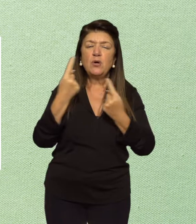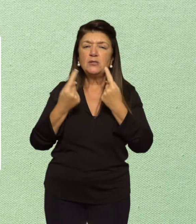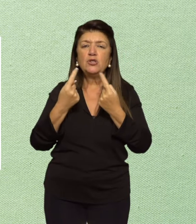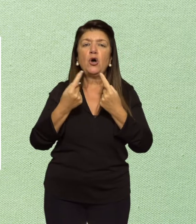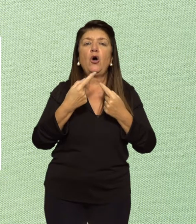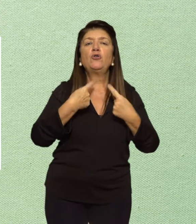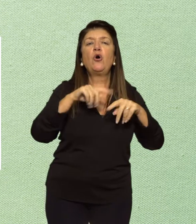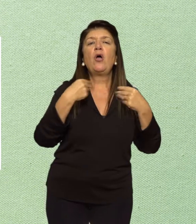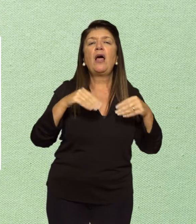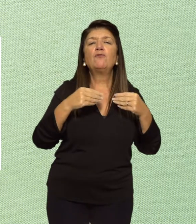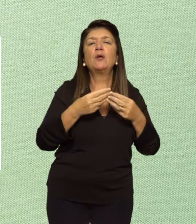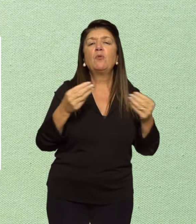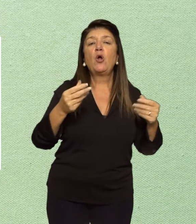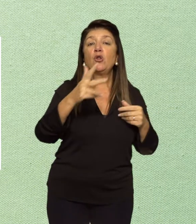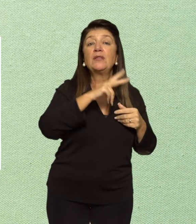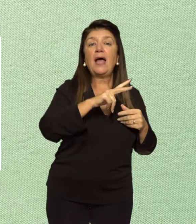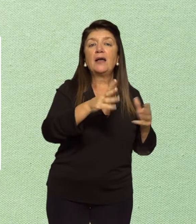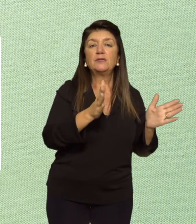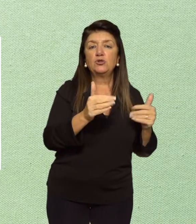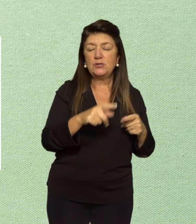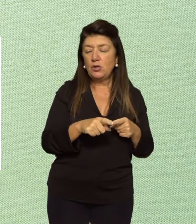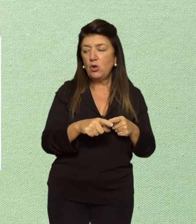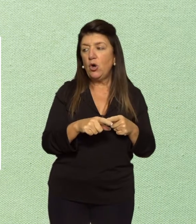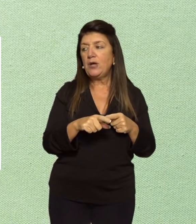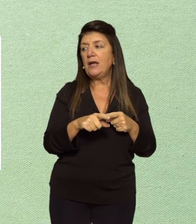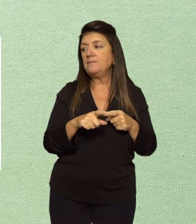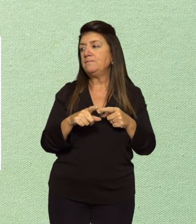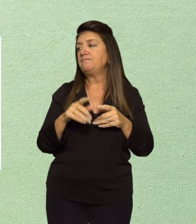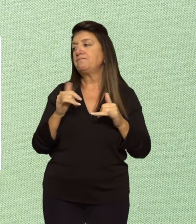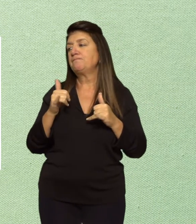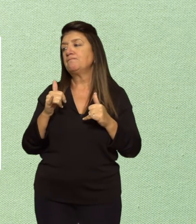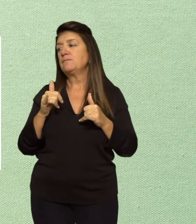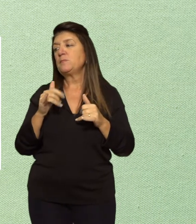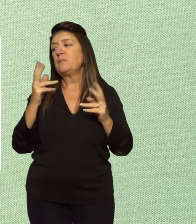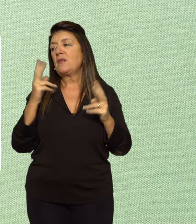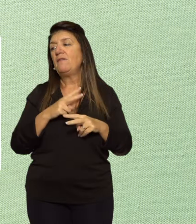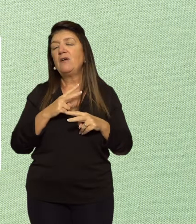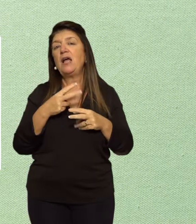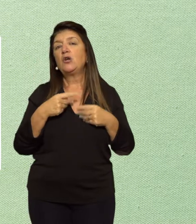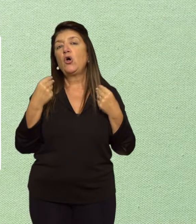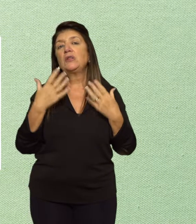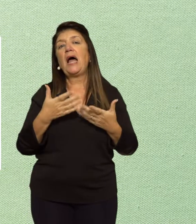settore. -Molto in rete, sì... Non c'è sicuramente, non viene fornita una soluzione standard mettiamola